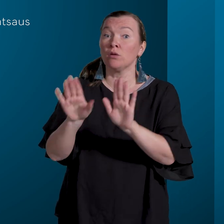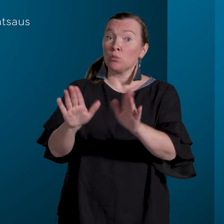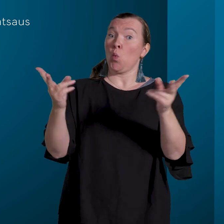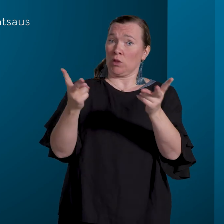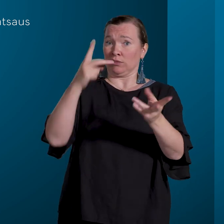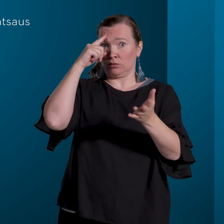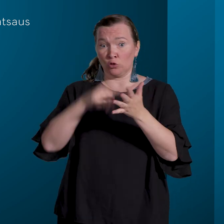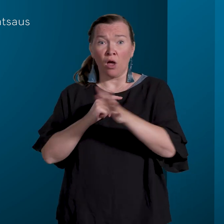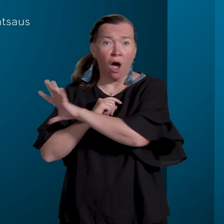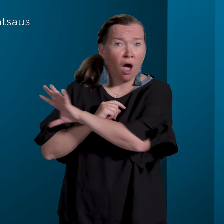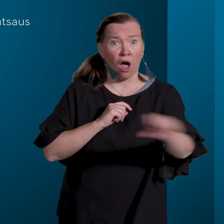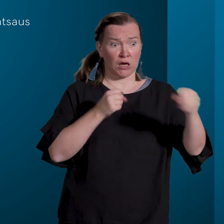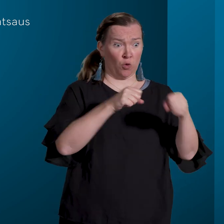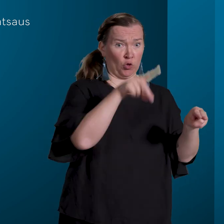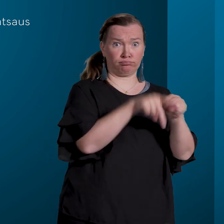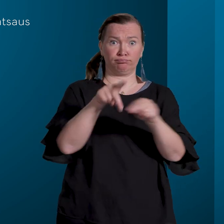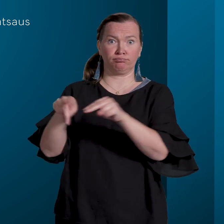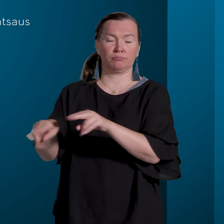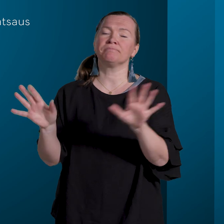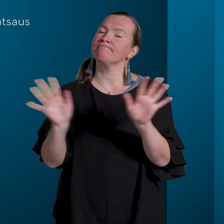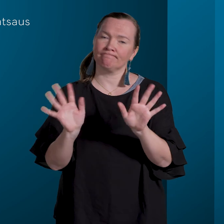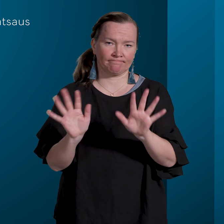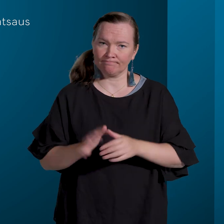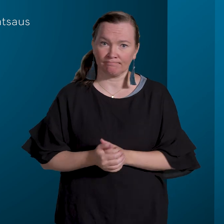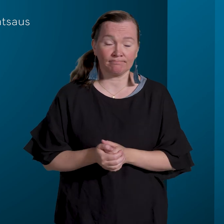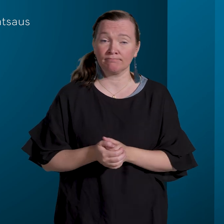Kaikkiin toimintoihin ei siis ole tulossa leikkauksia.